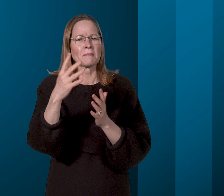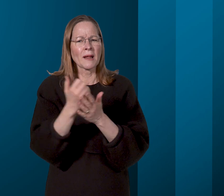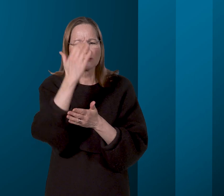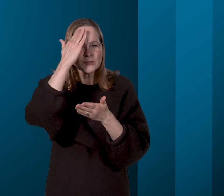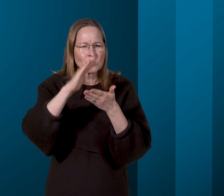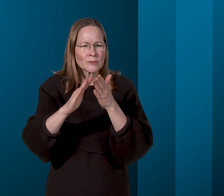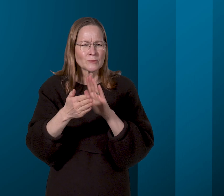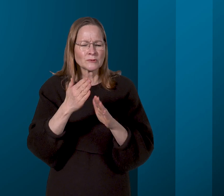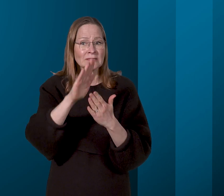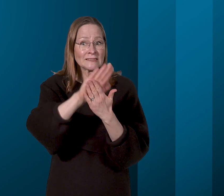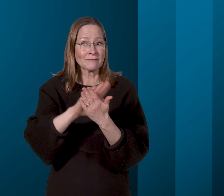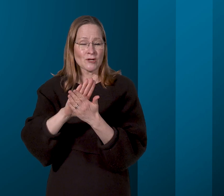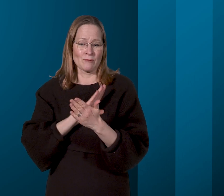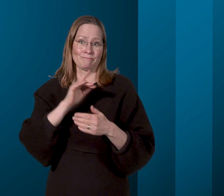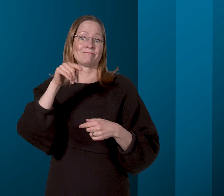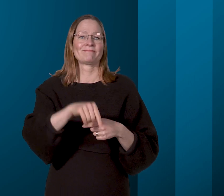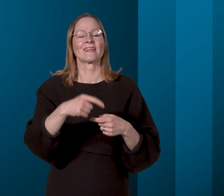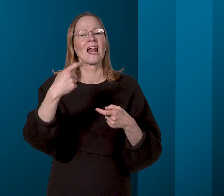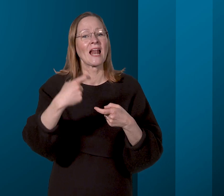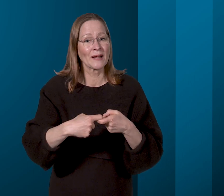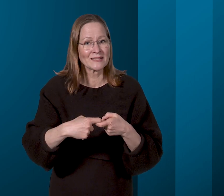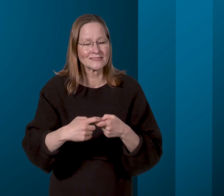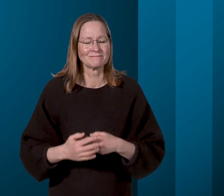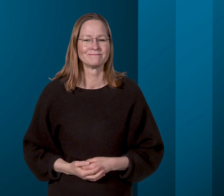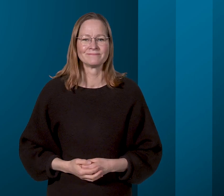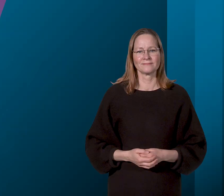Pääset tutustumaan sivuihin oheisesta linkistä.